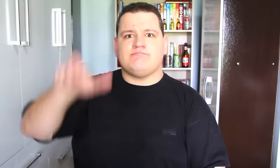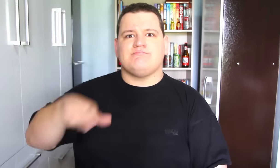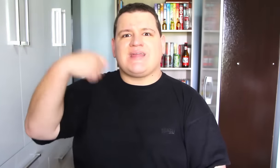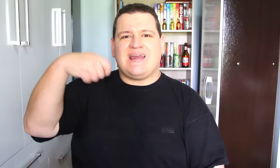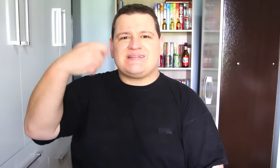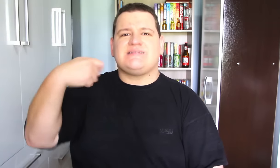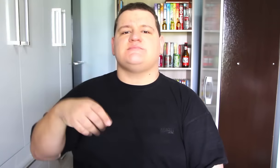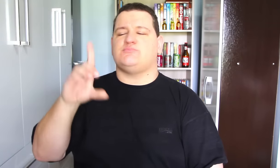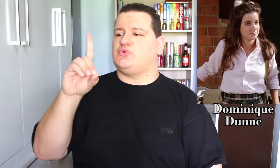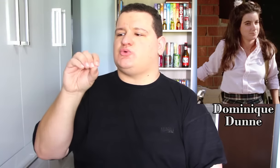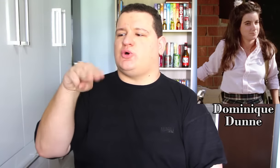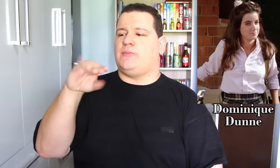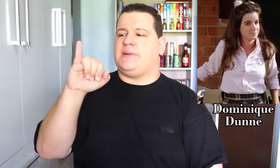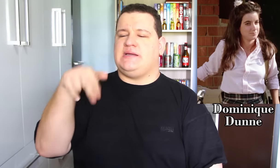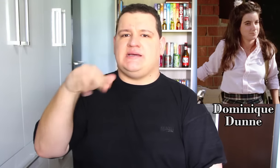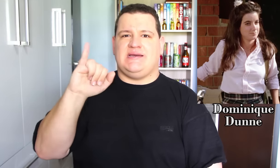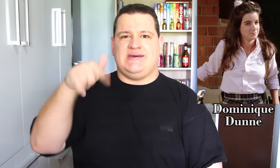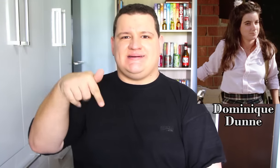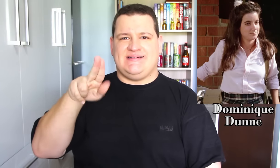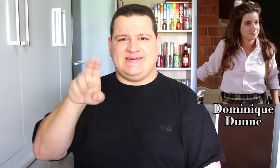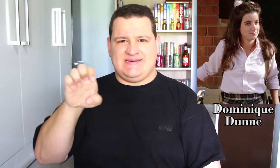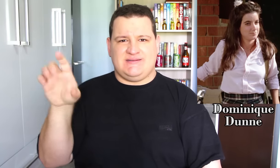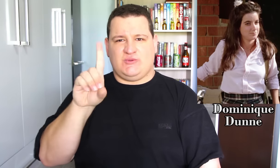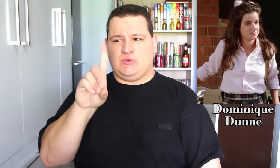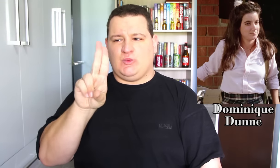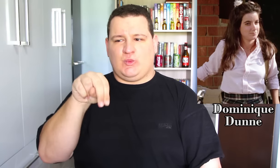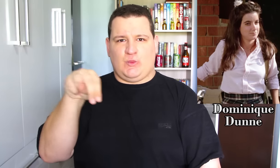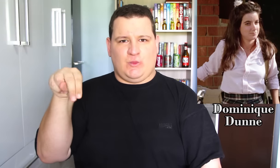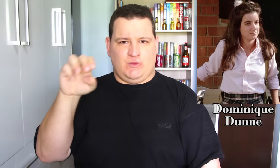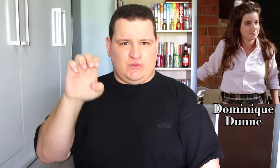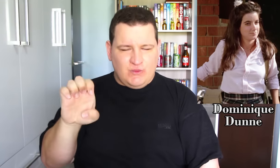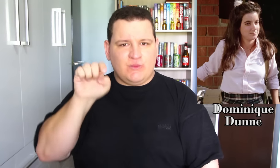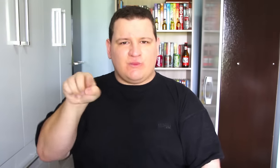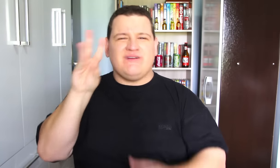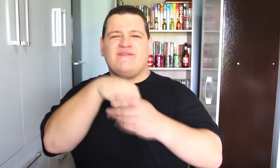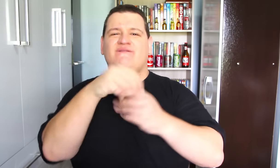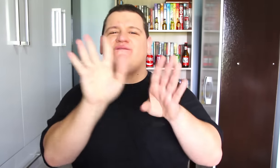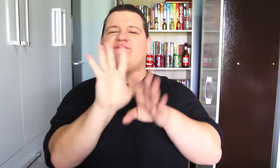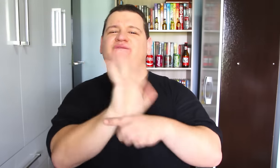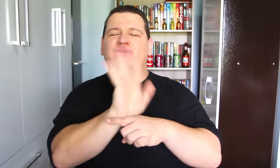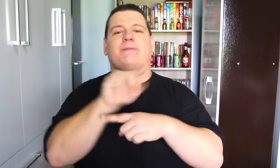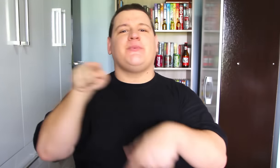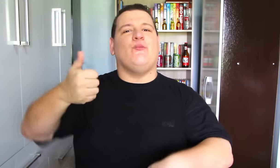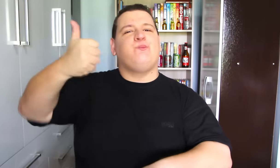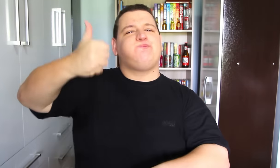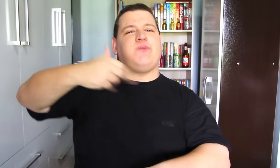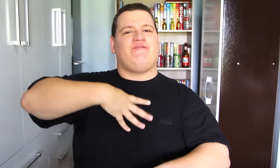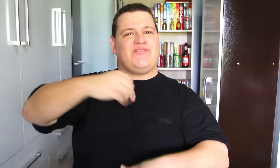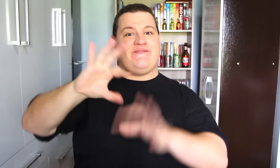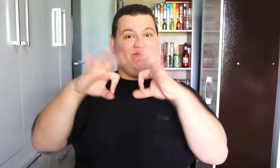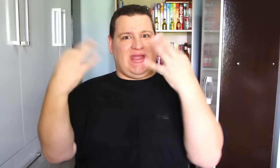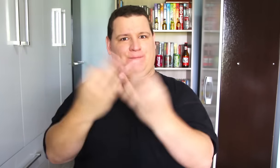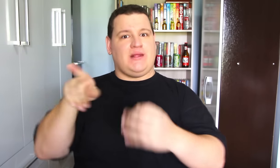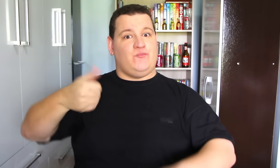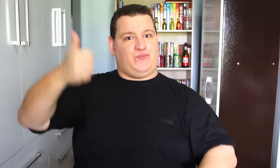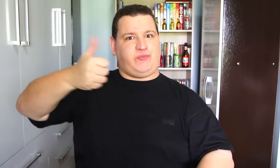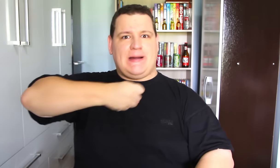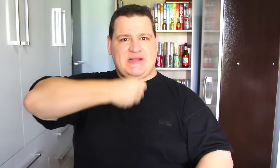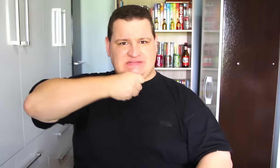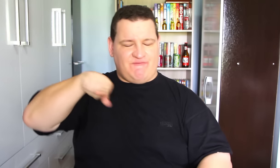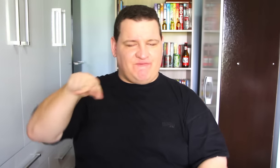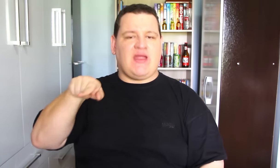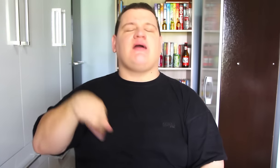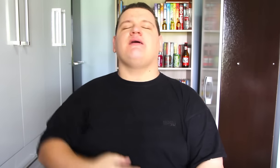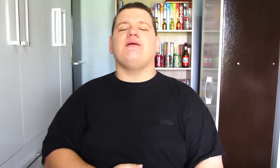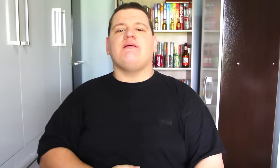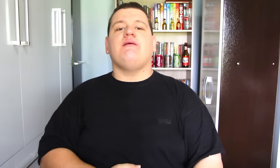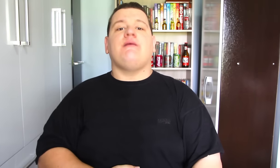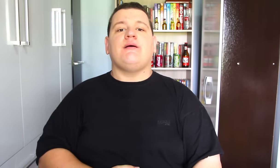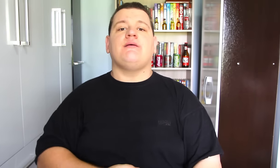A atriz Dominique Dunne, que interpretou a irmã mais velha da família assombrada,